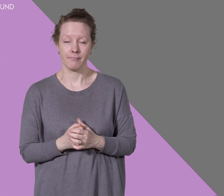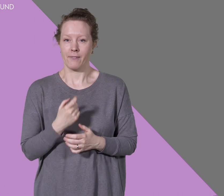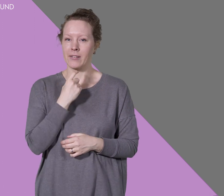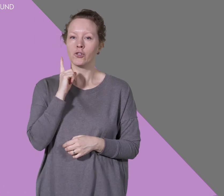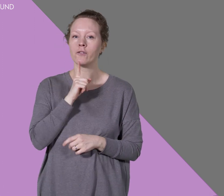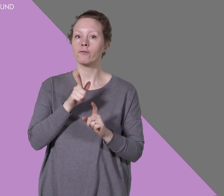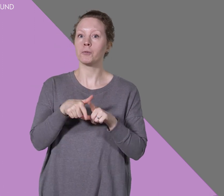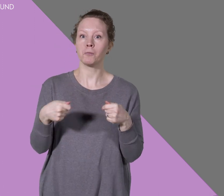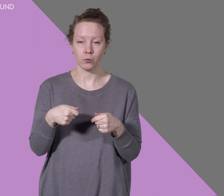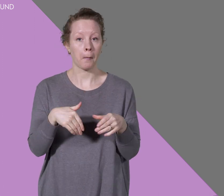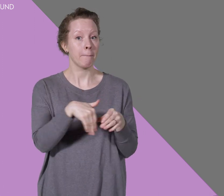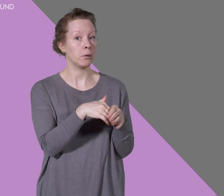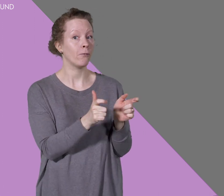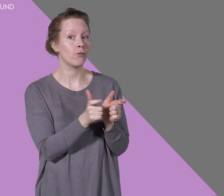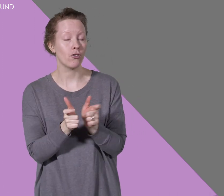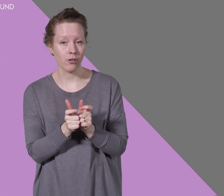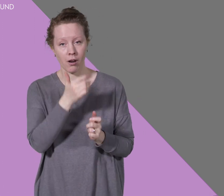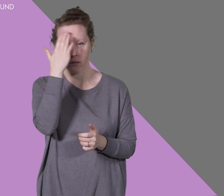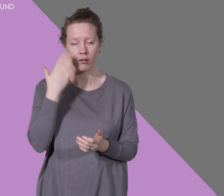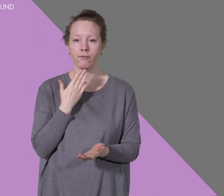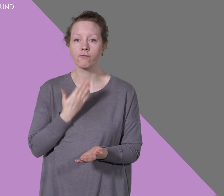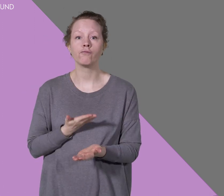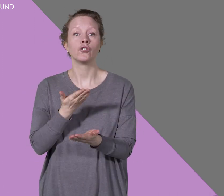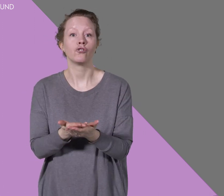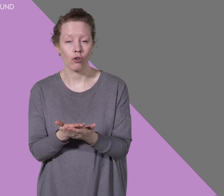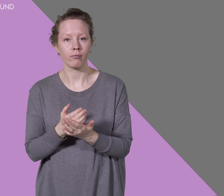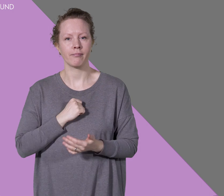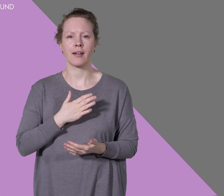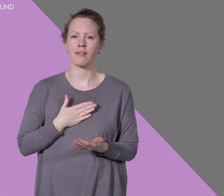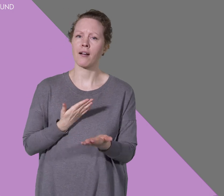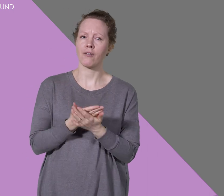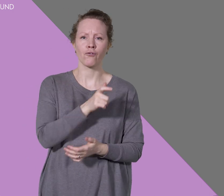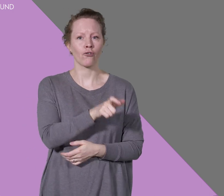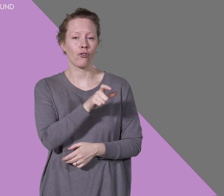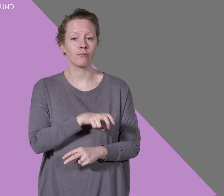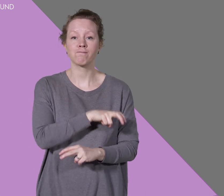Medlemsföreningarna i Finlands Dövas Förbund kan nominera egna kandidater -